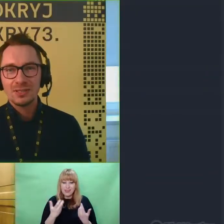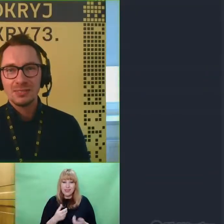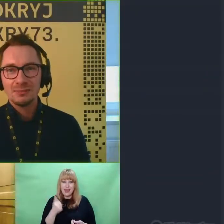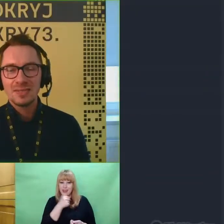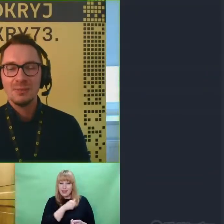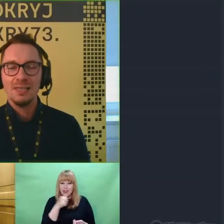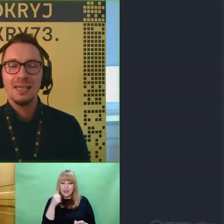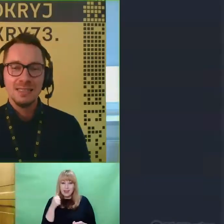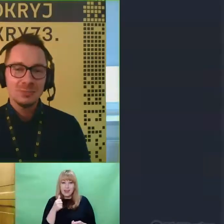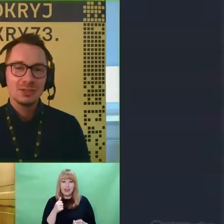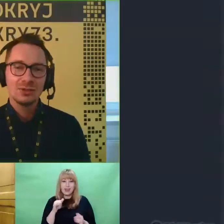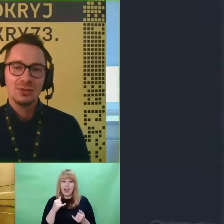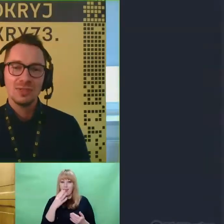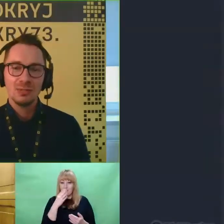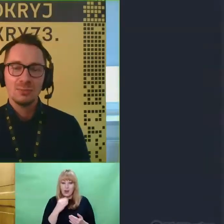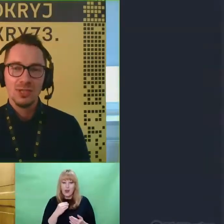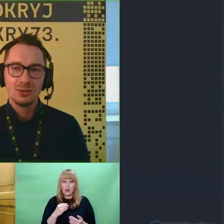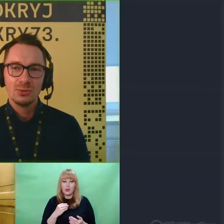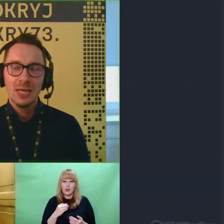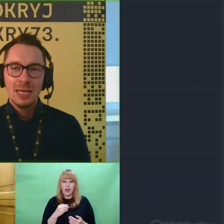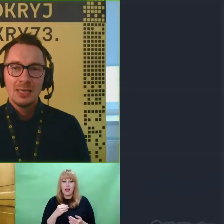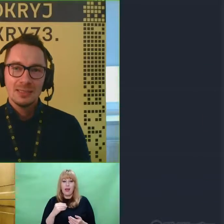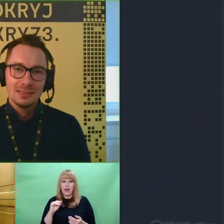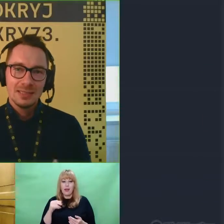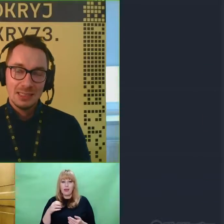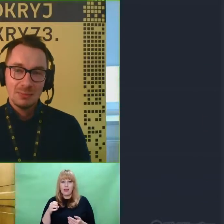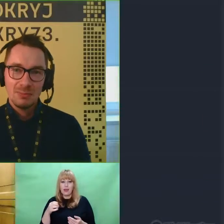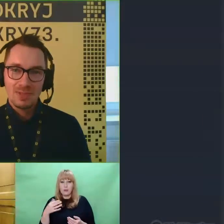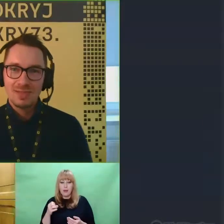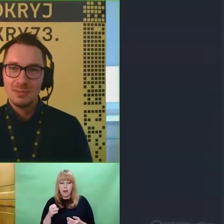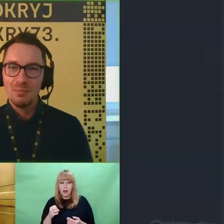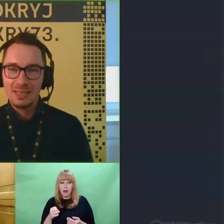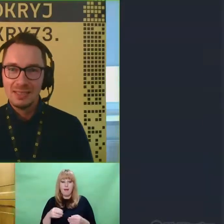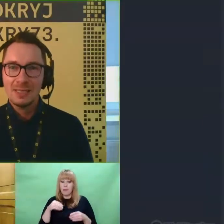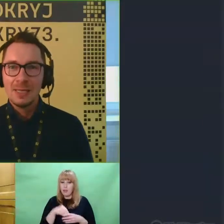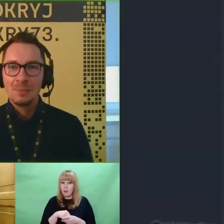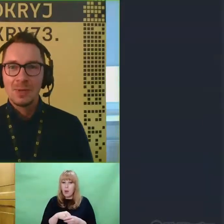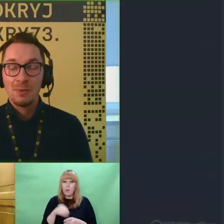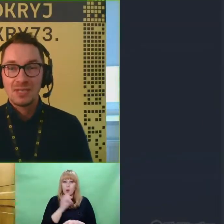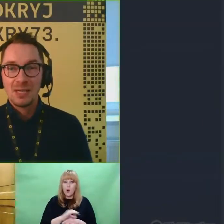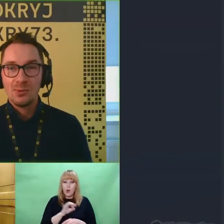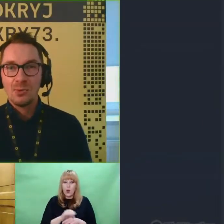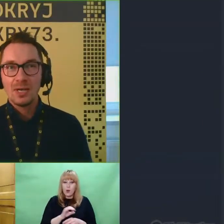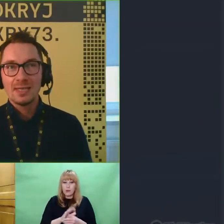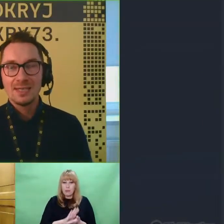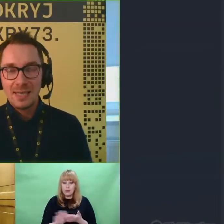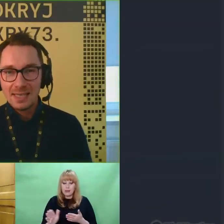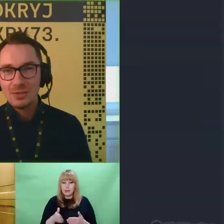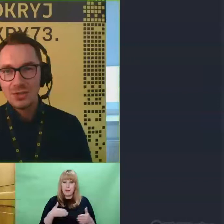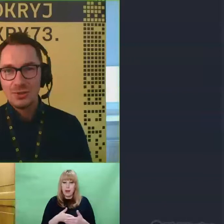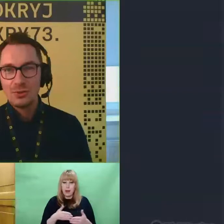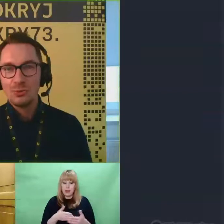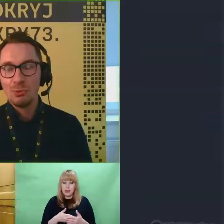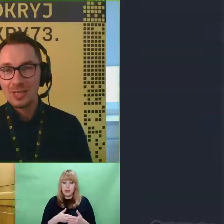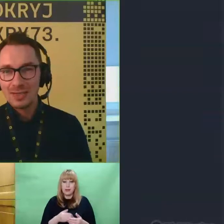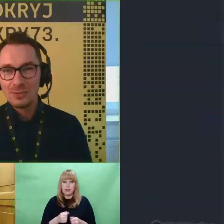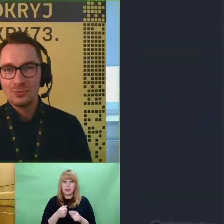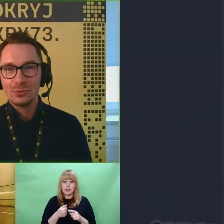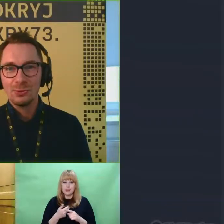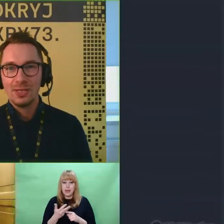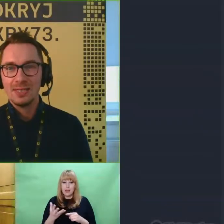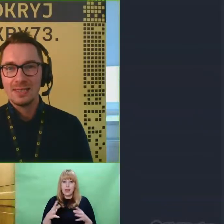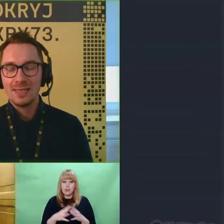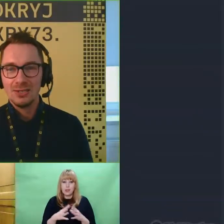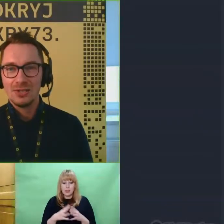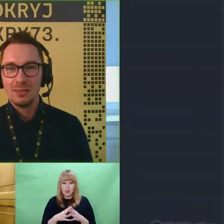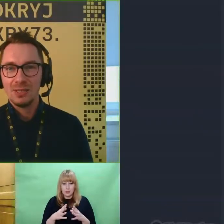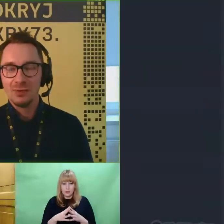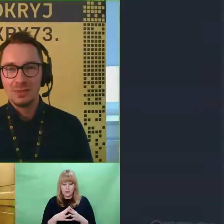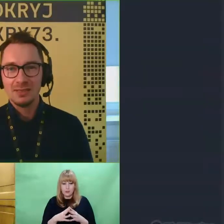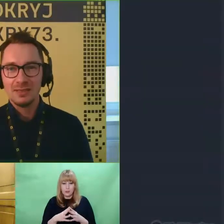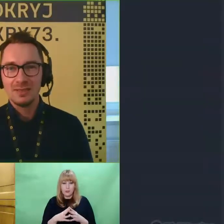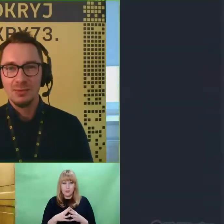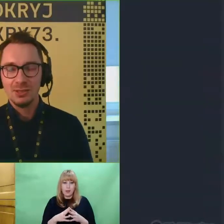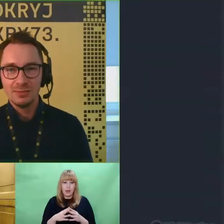to w ramach projektu Enigma bez barier powstała seria dziesięciu podcastów, które znajdziecie na platformach streamingowych.